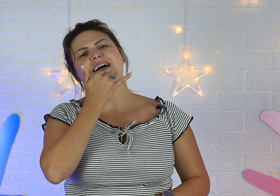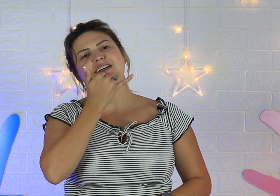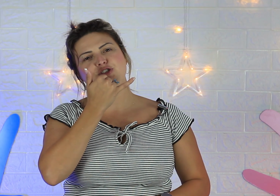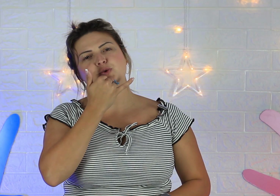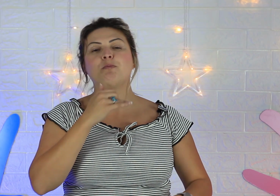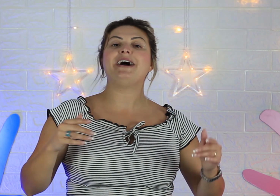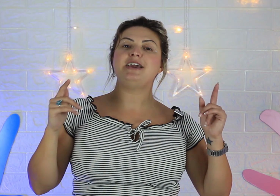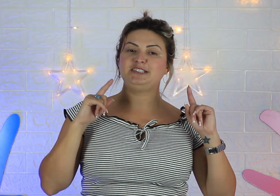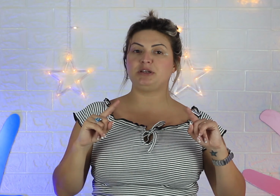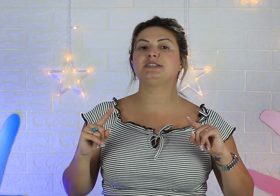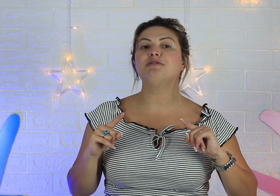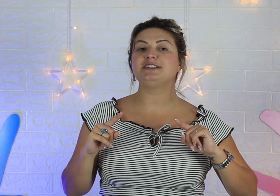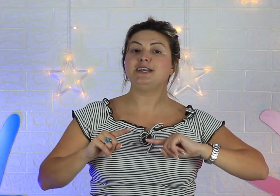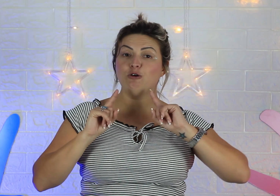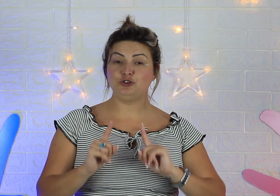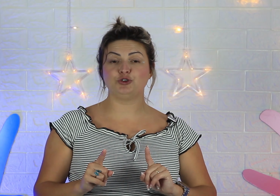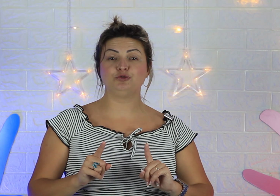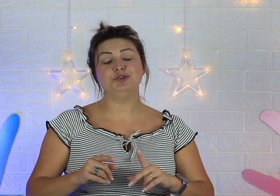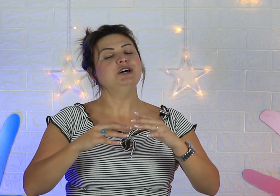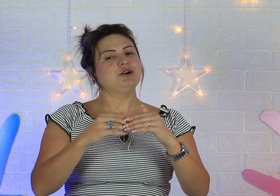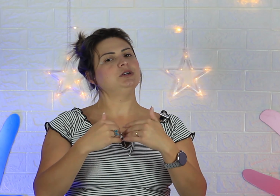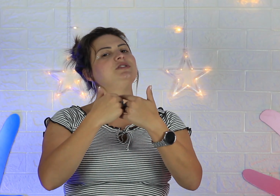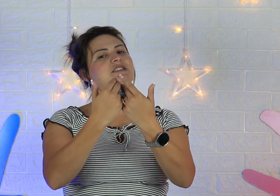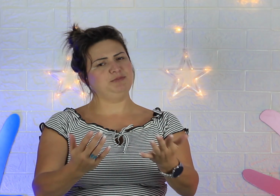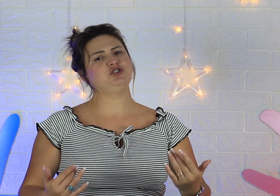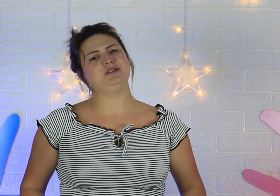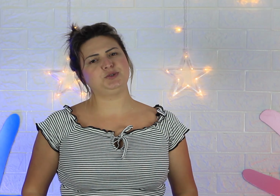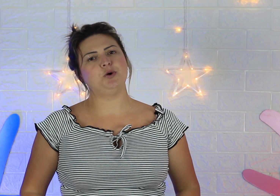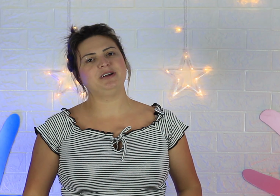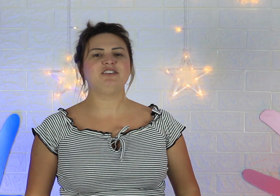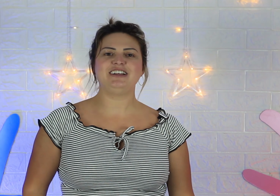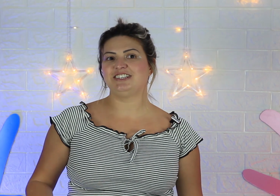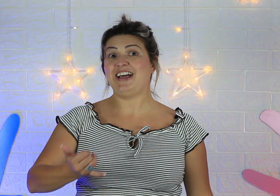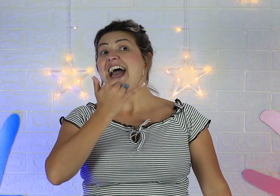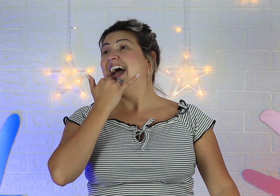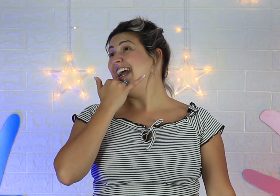aí desculpa e a expressão facial junto quando você tá fingindo uma desculpa né Não adianta né